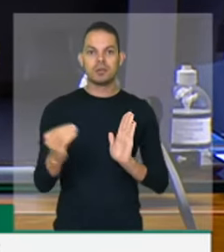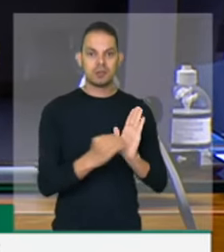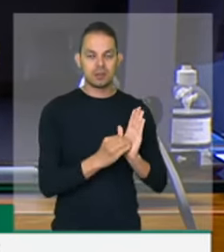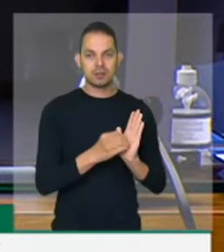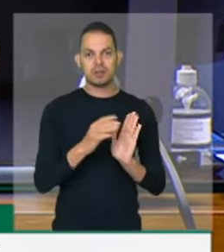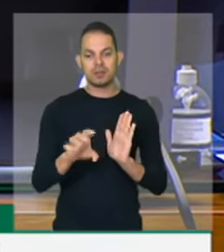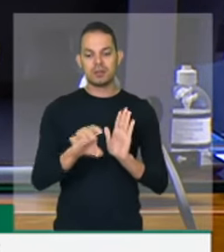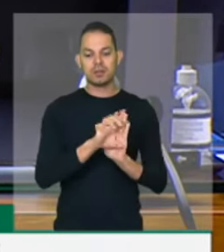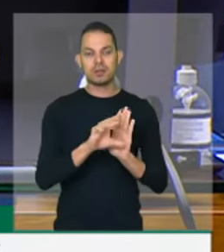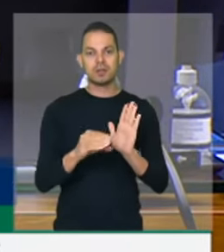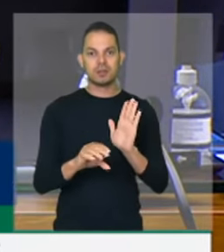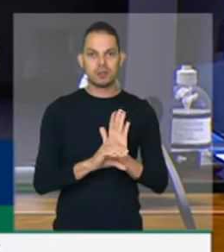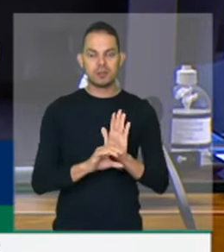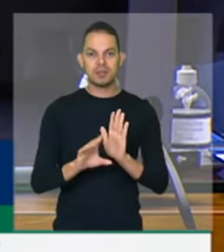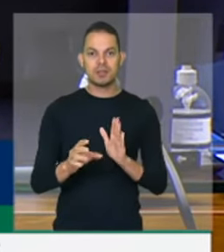DE EMENDAS DE PLENÁRIO PARA AS... CONCEDO A PALAVRA AO